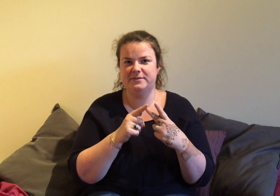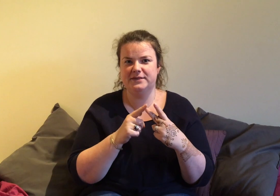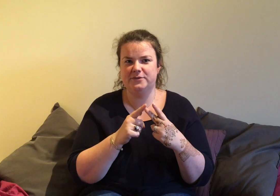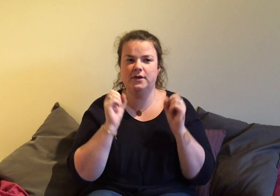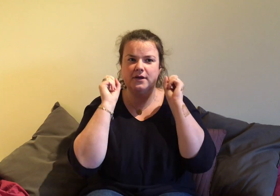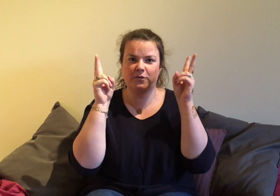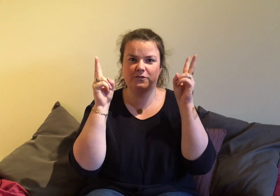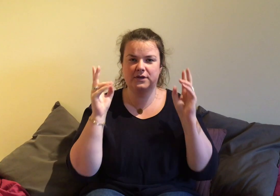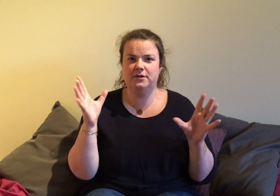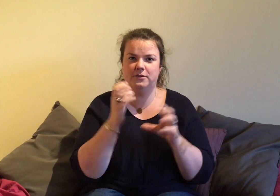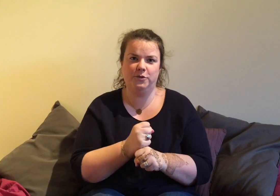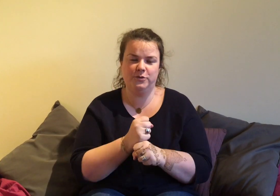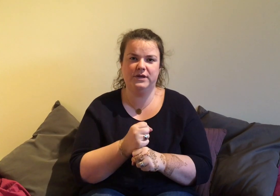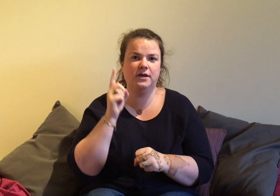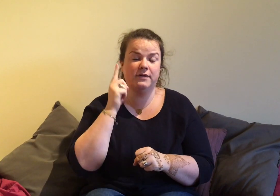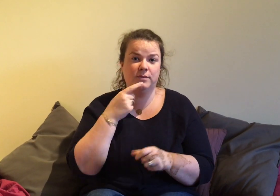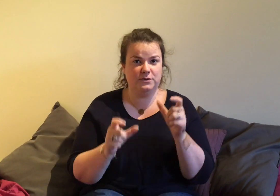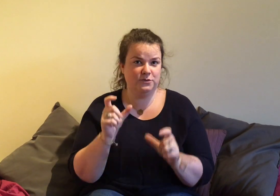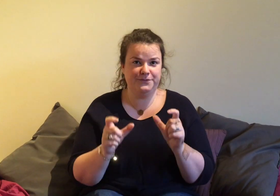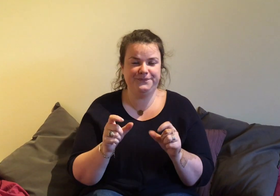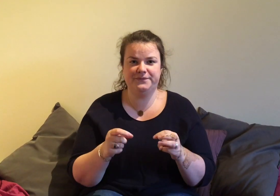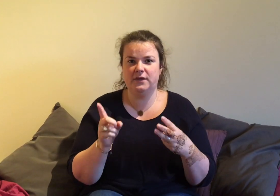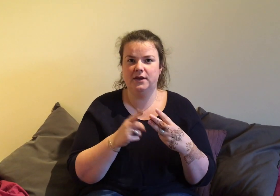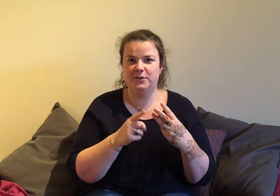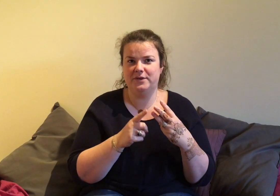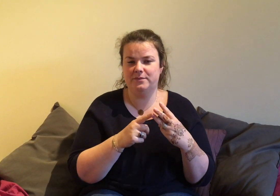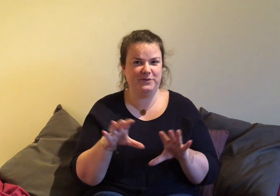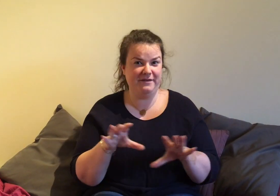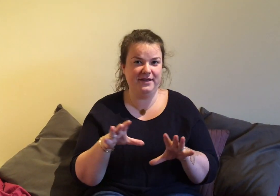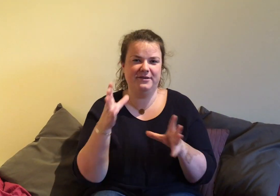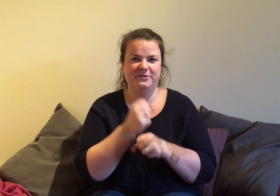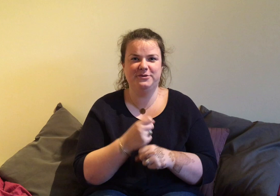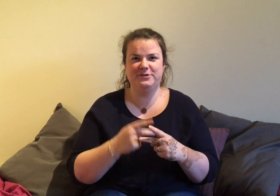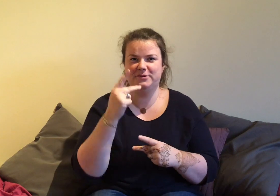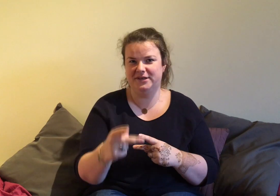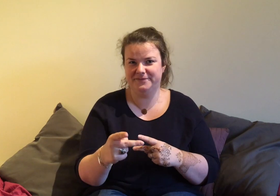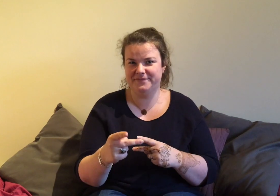tu vis en communauté avec des personnes sourdes, tu travailles en équipe autour d’un chouette projet